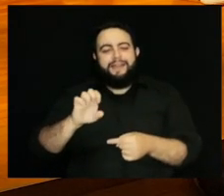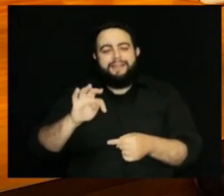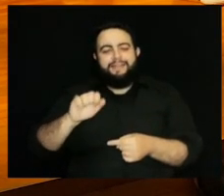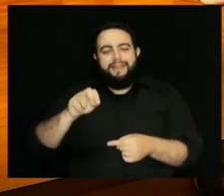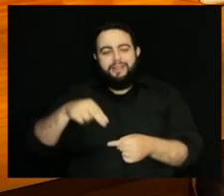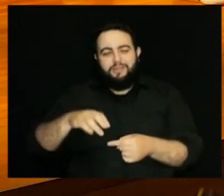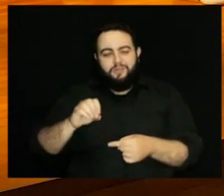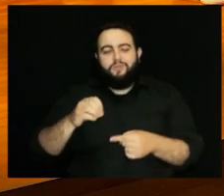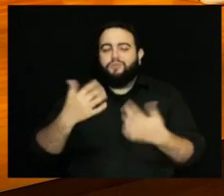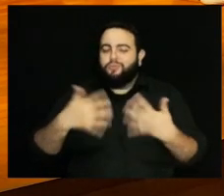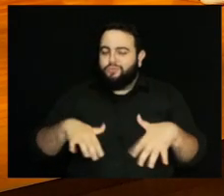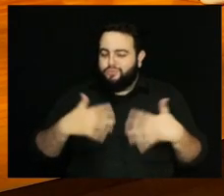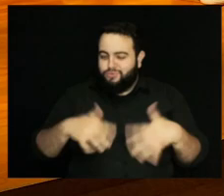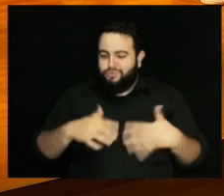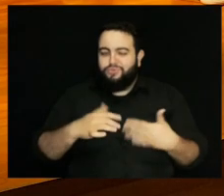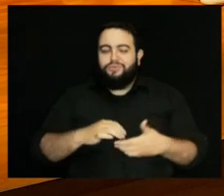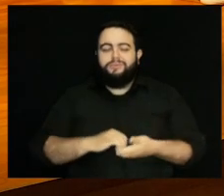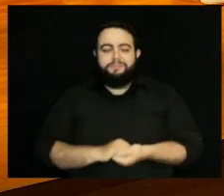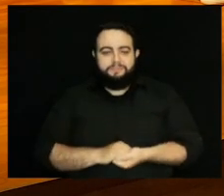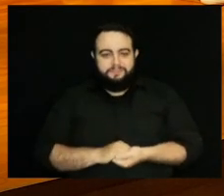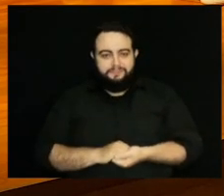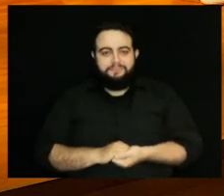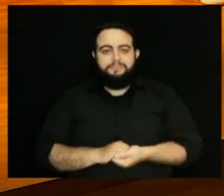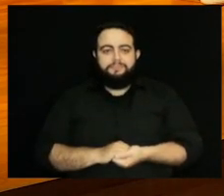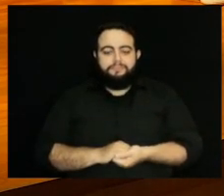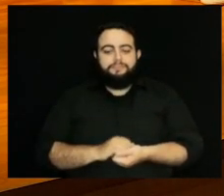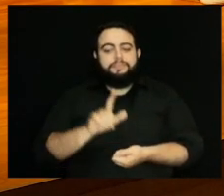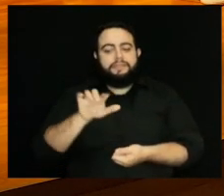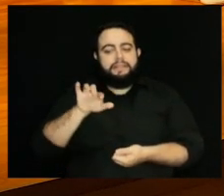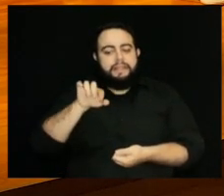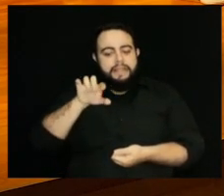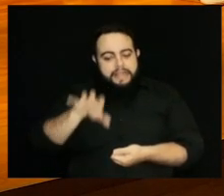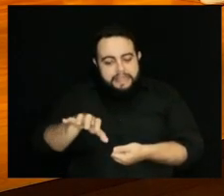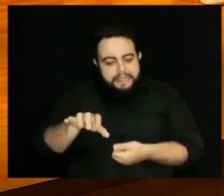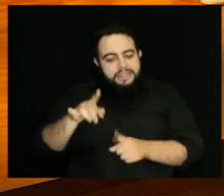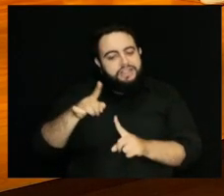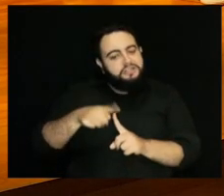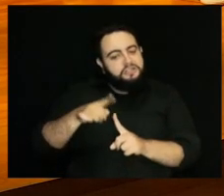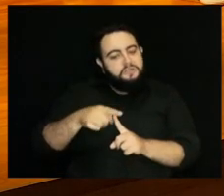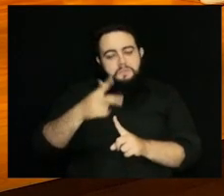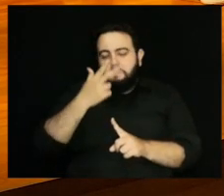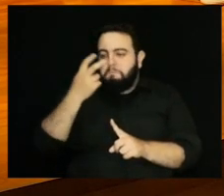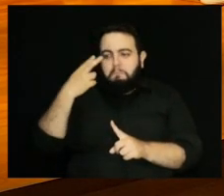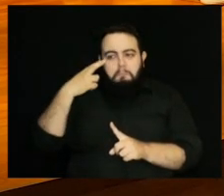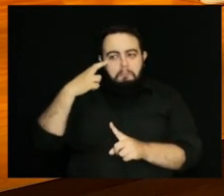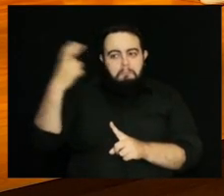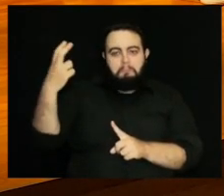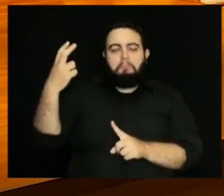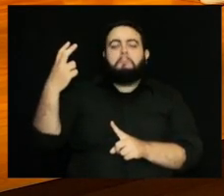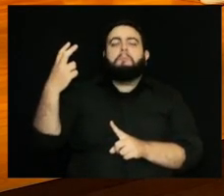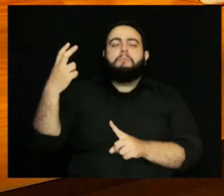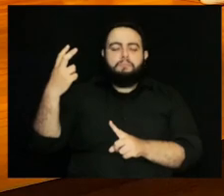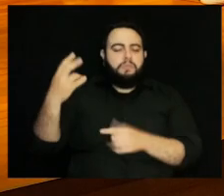Maravilha, vixe Maria, mãe de Deus. Então esse tipo de sacada intuitiva, independente do conteúdo